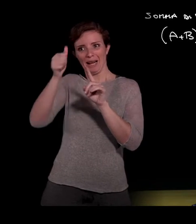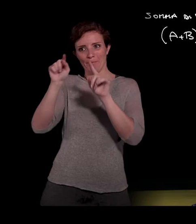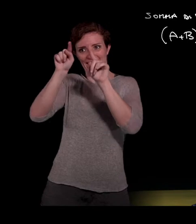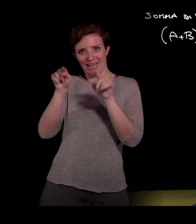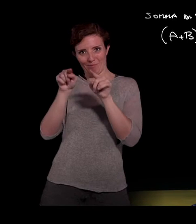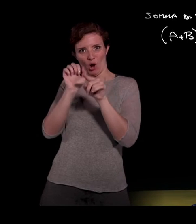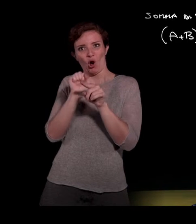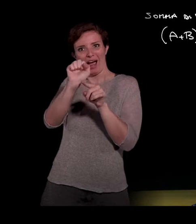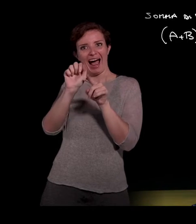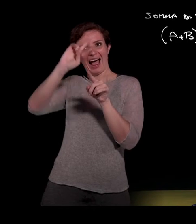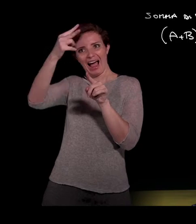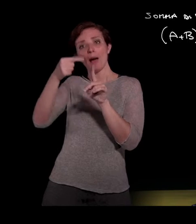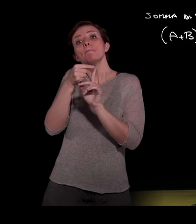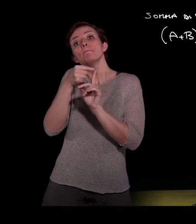meno il quadrato del secondo monomio.